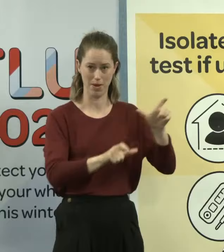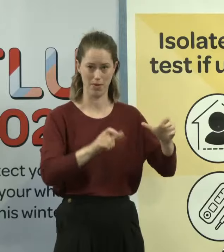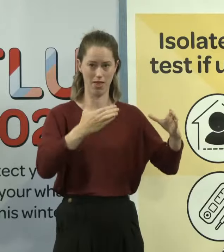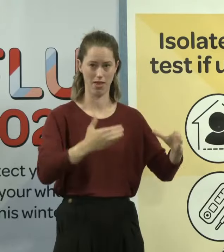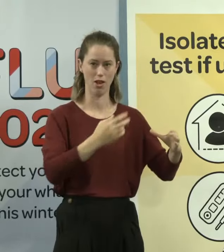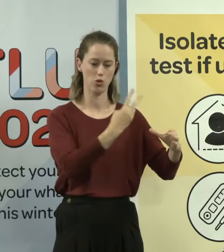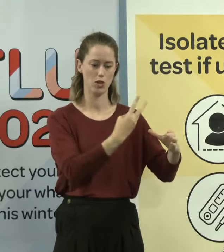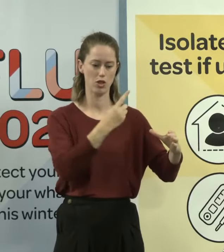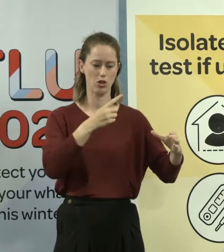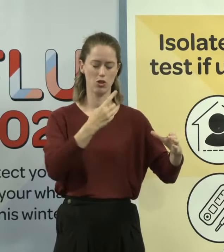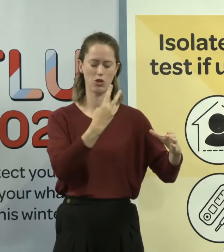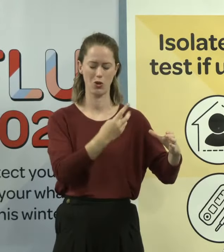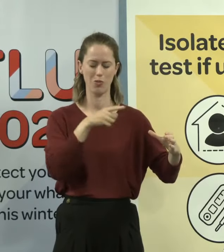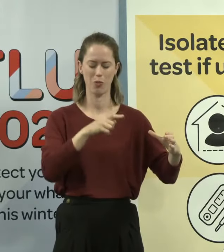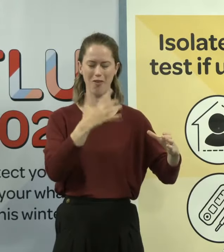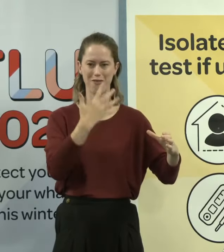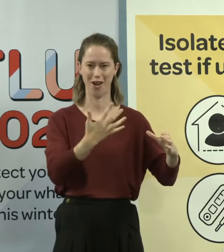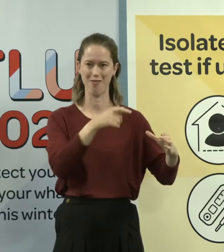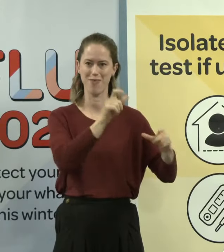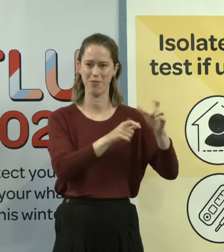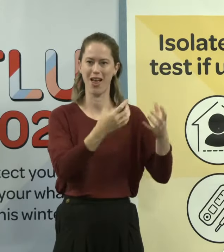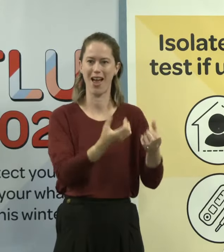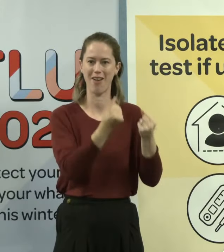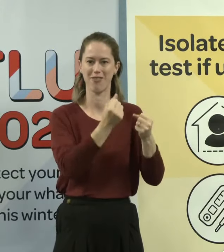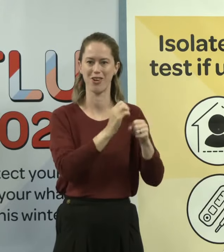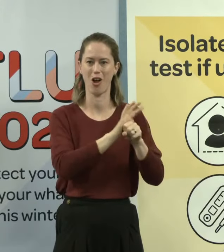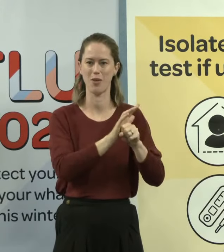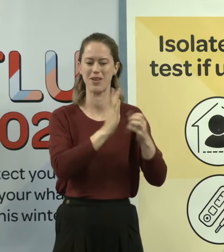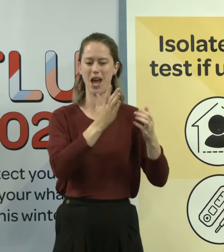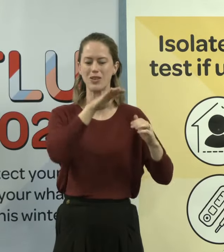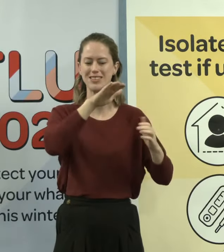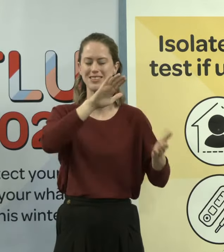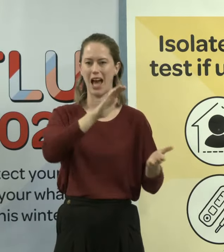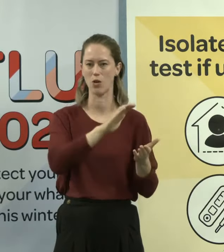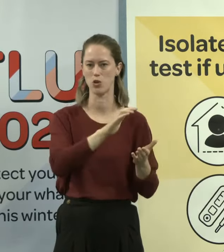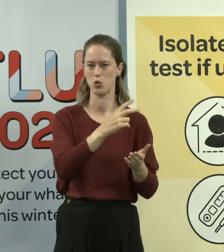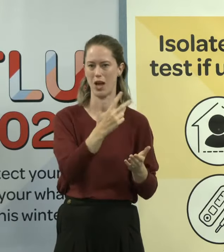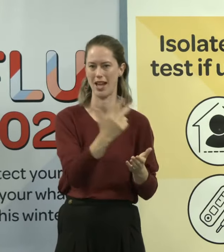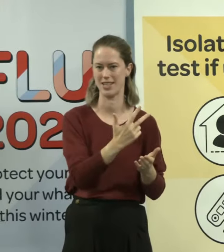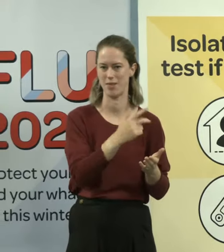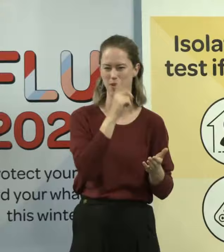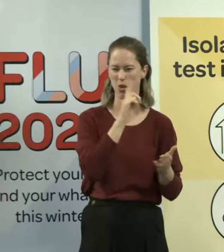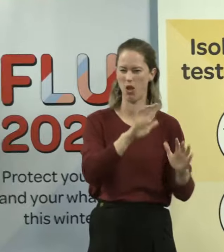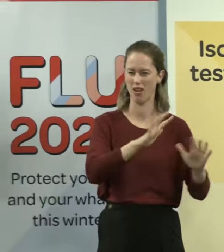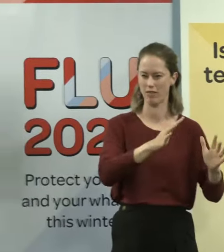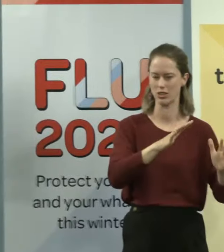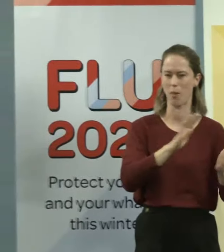a maatau reeti o ia wiki mai i